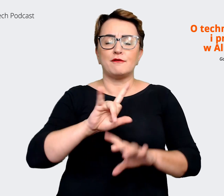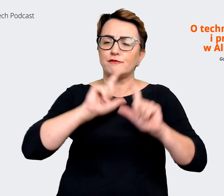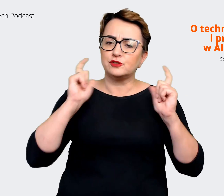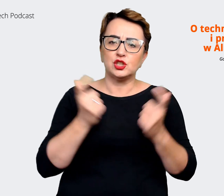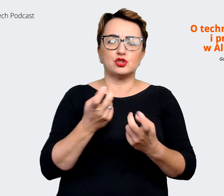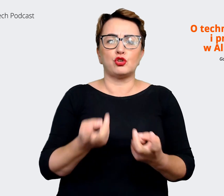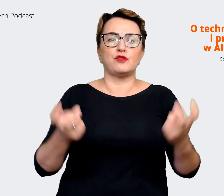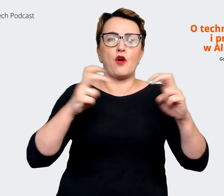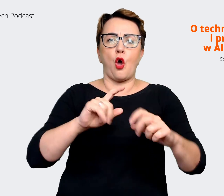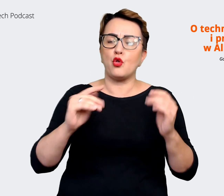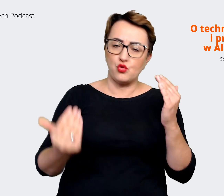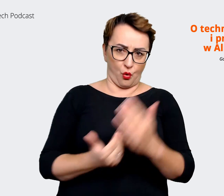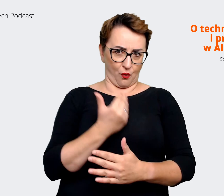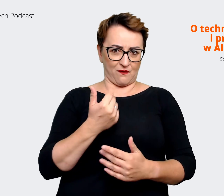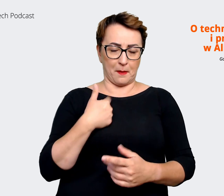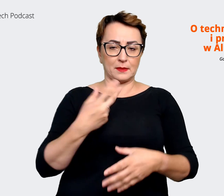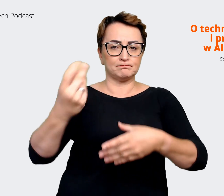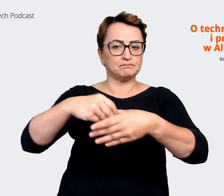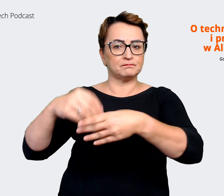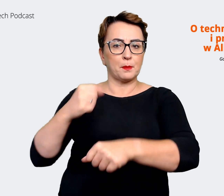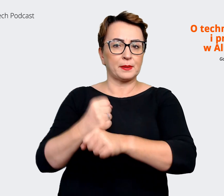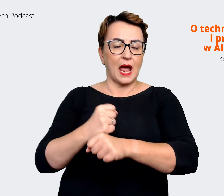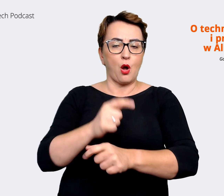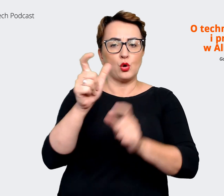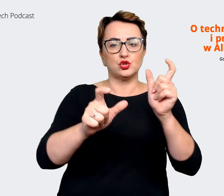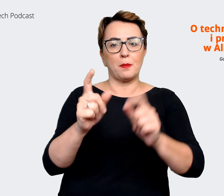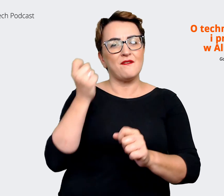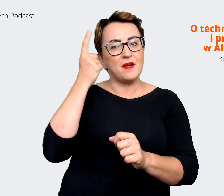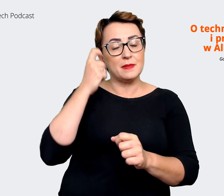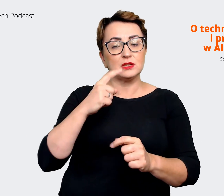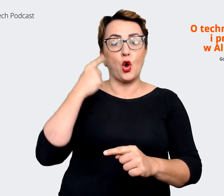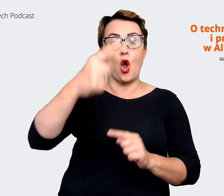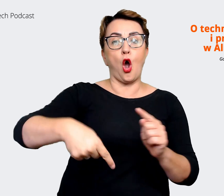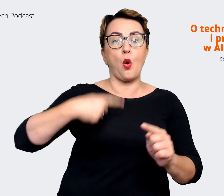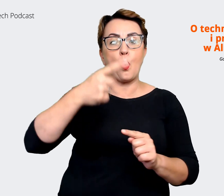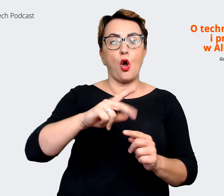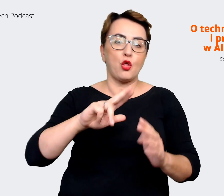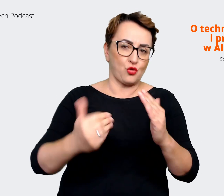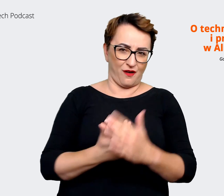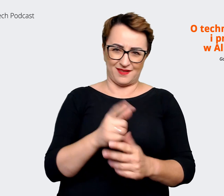że zatrudniamy osoby po to, żeby wymyślały koło od nowa. Wykorzystujemy to, co jest na